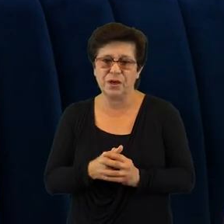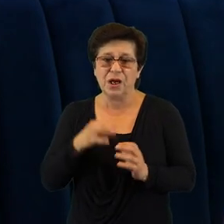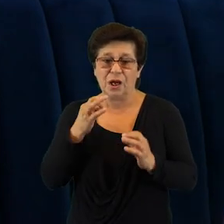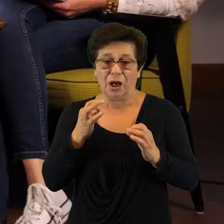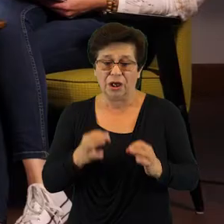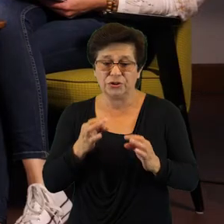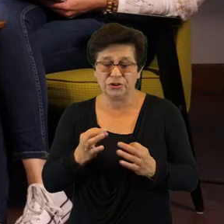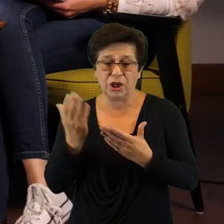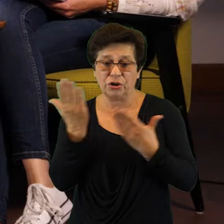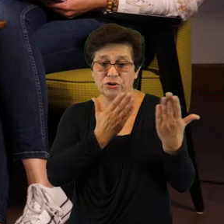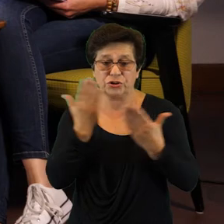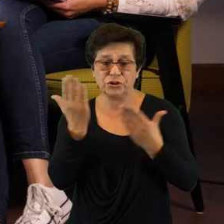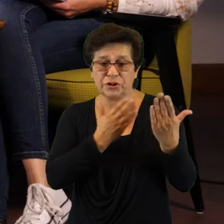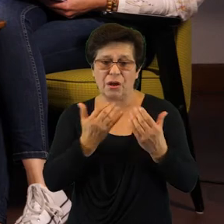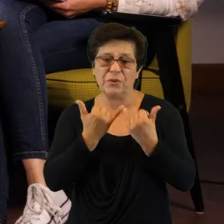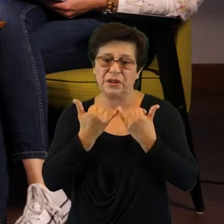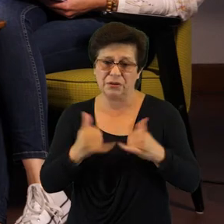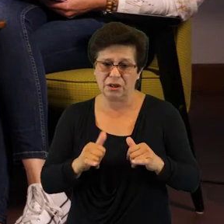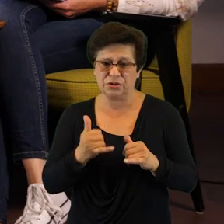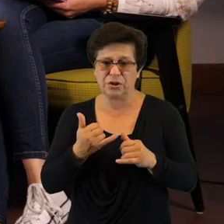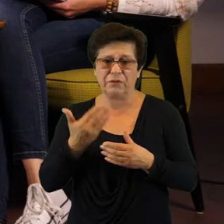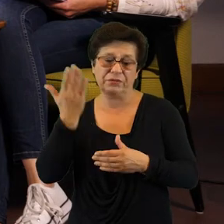niż wtedy, kiedy one były pisane, w latach 20.,